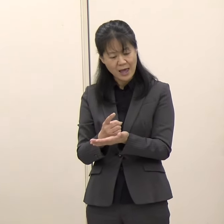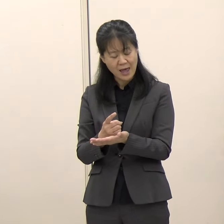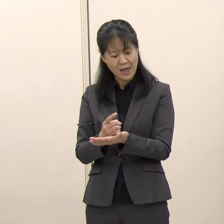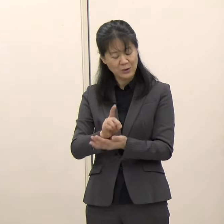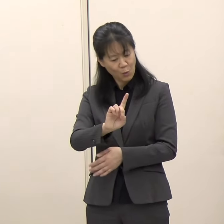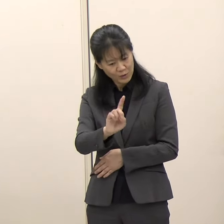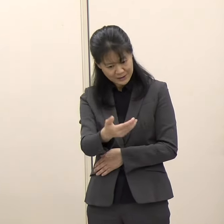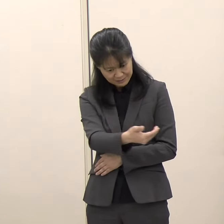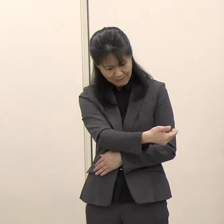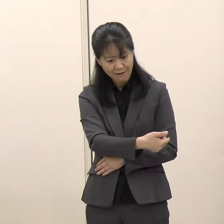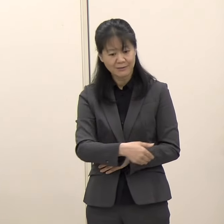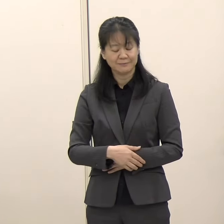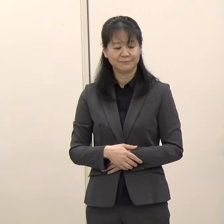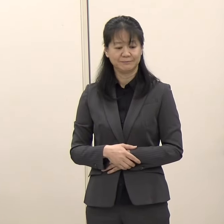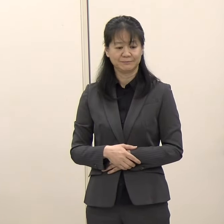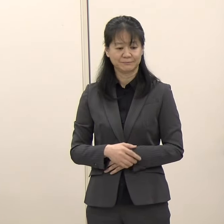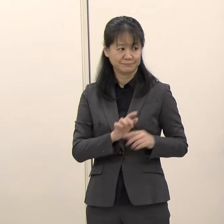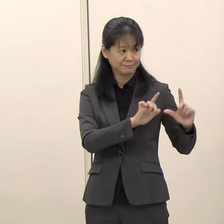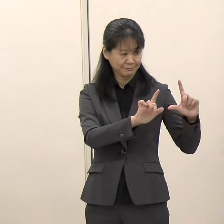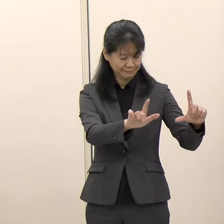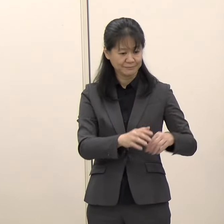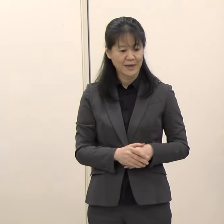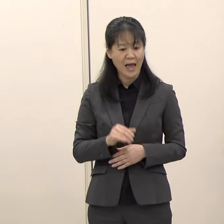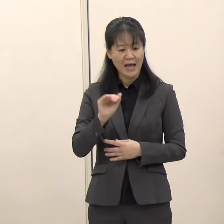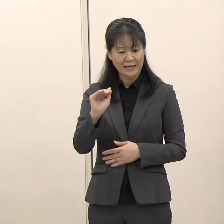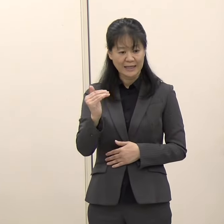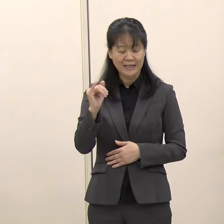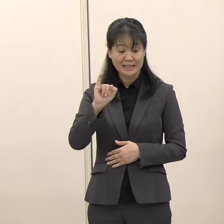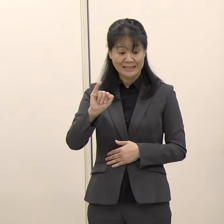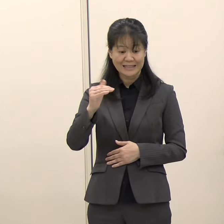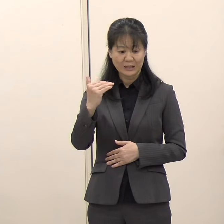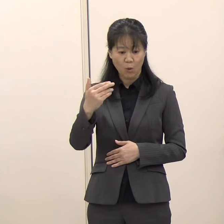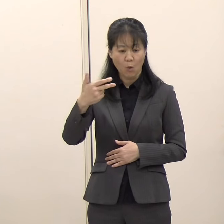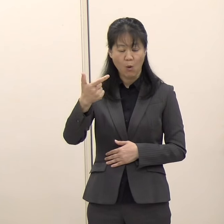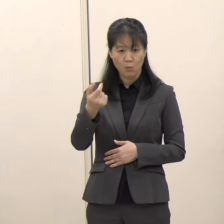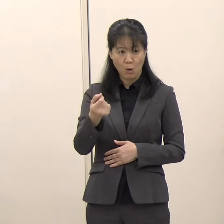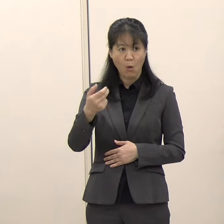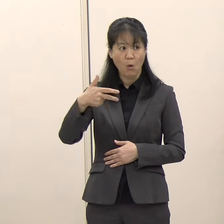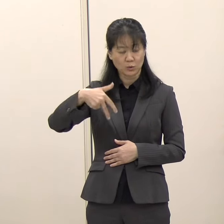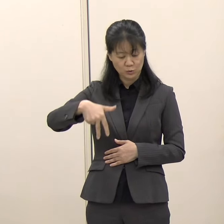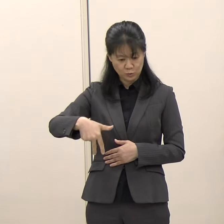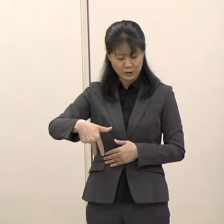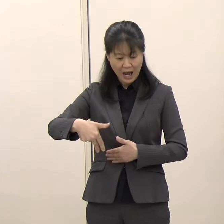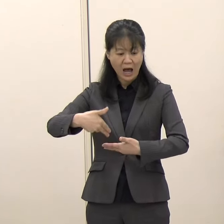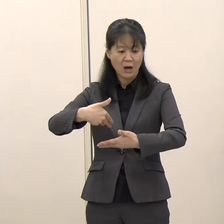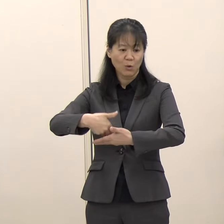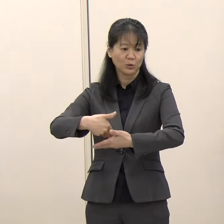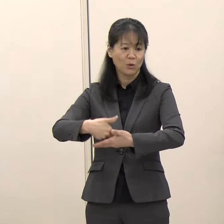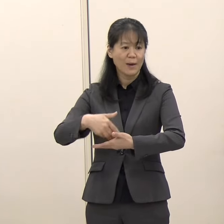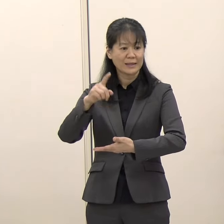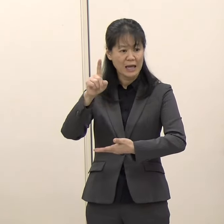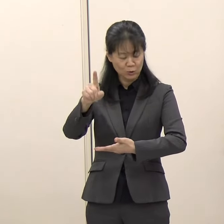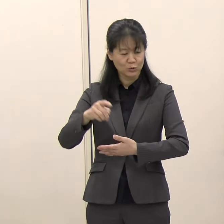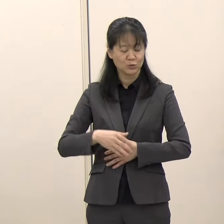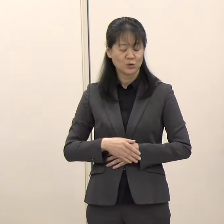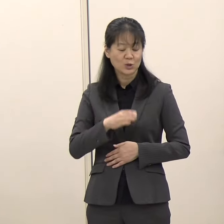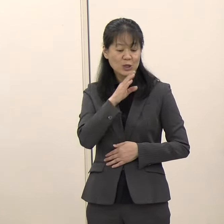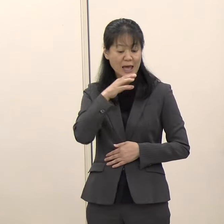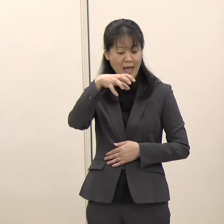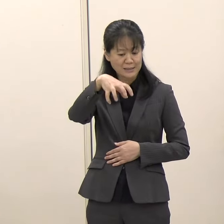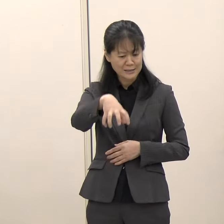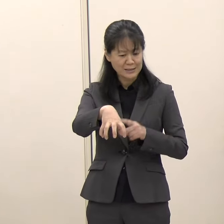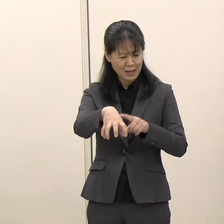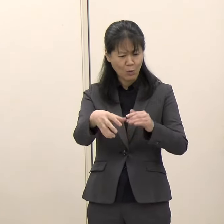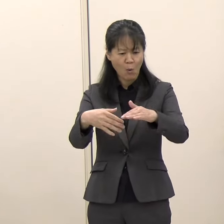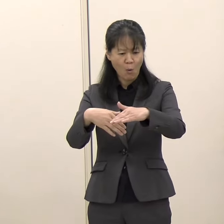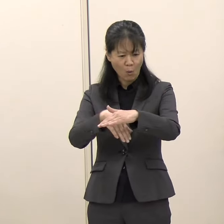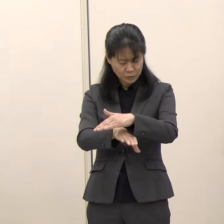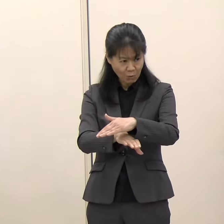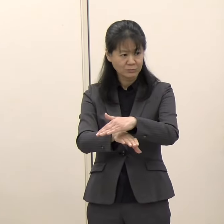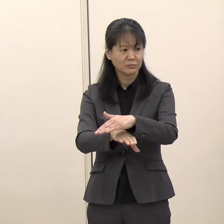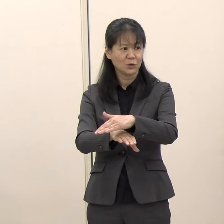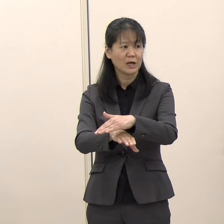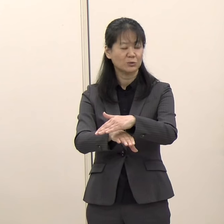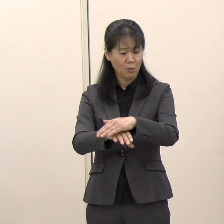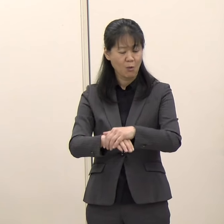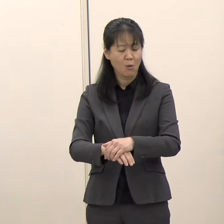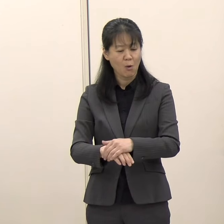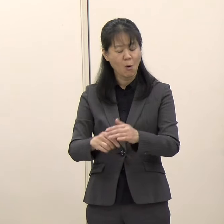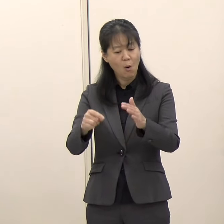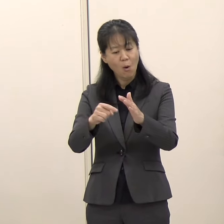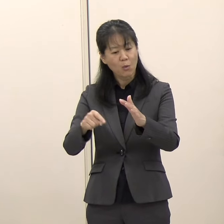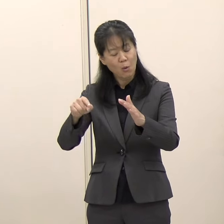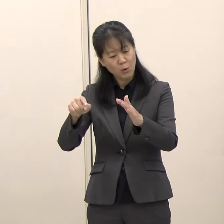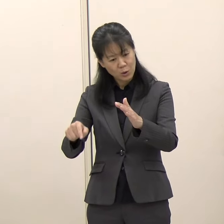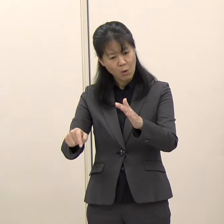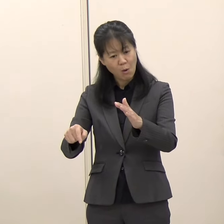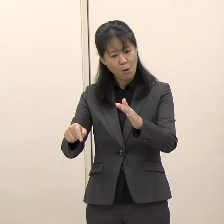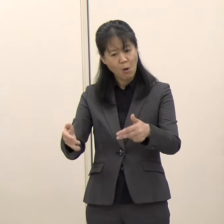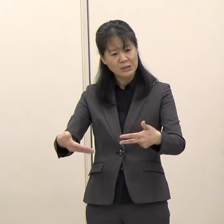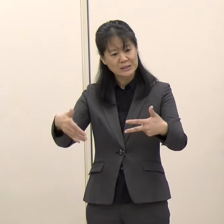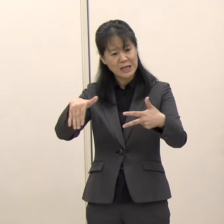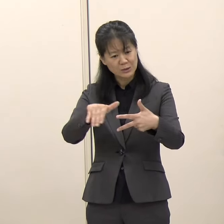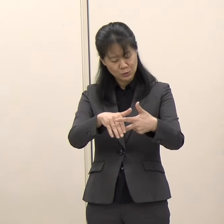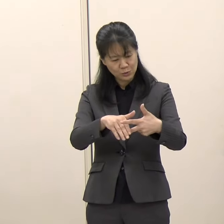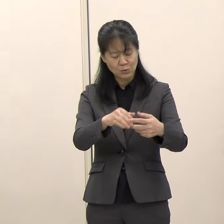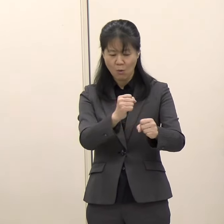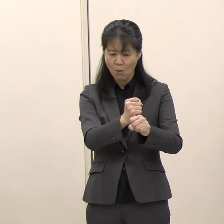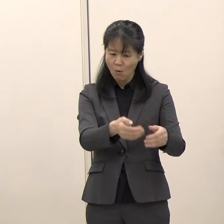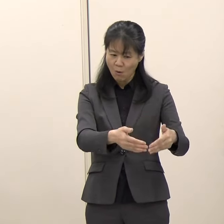（知事）イコモスが求めている完全な現地での保存ということになると、公共施設の建設がほぼ難しくなりますので、